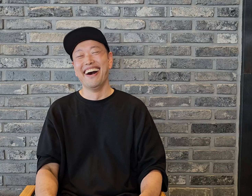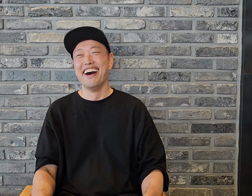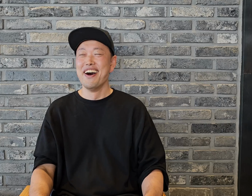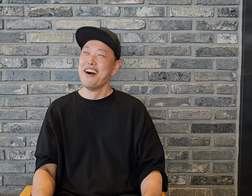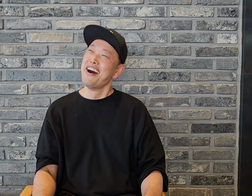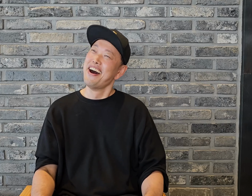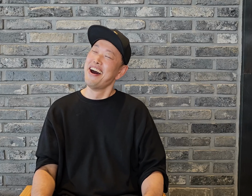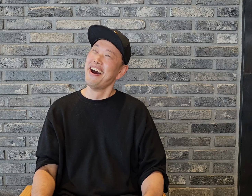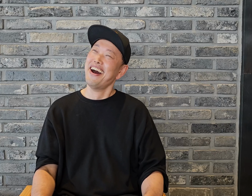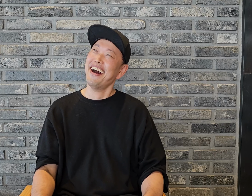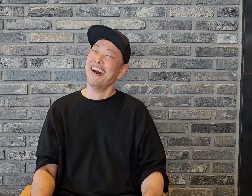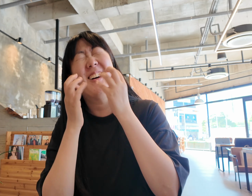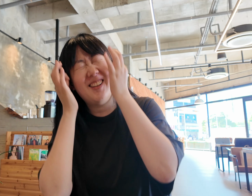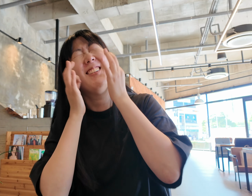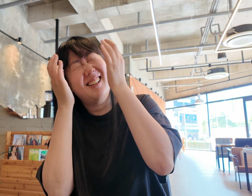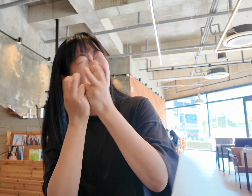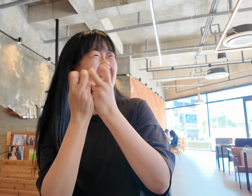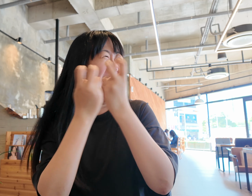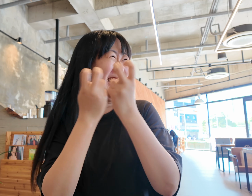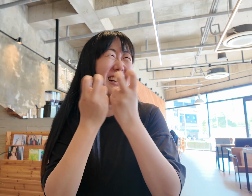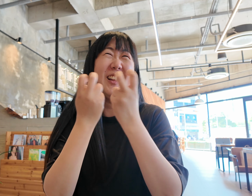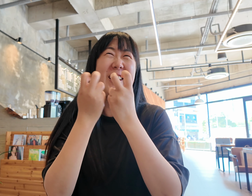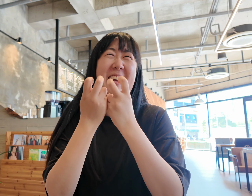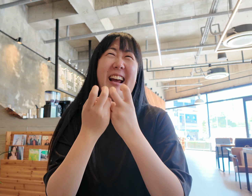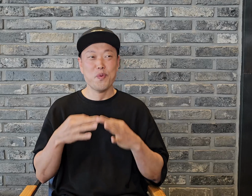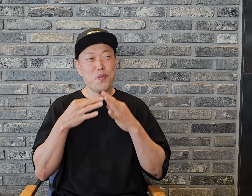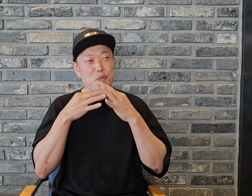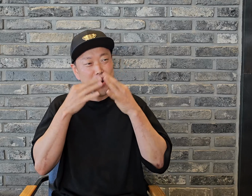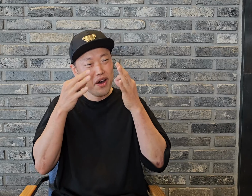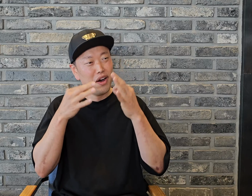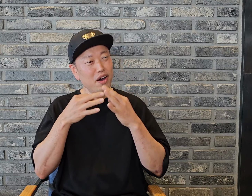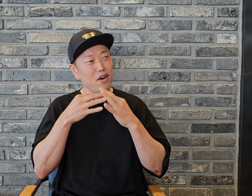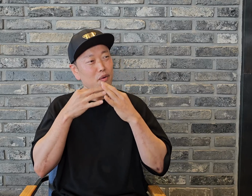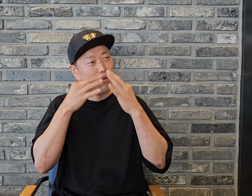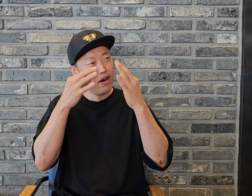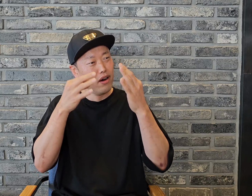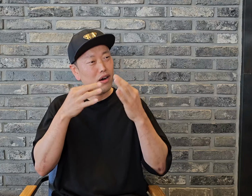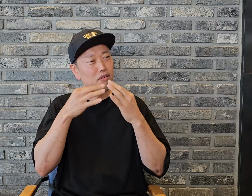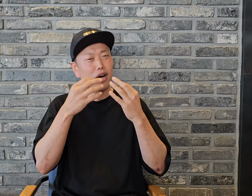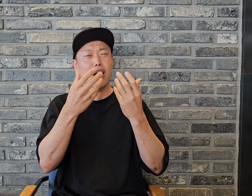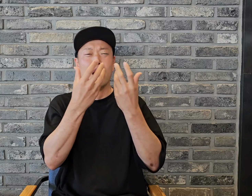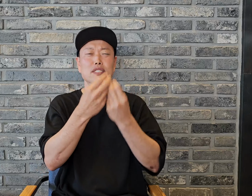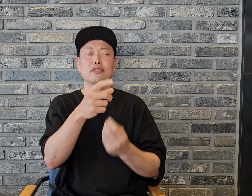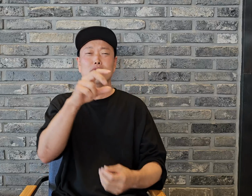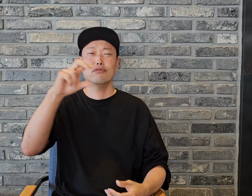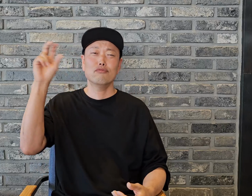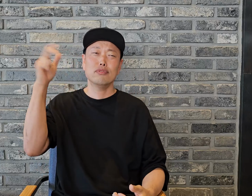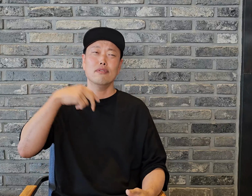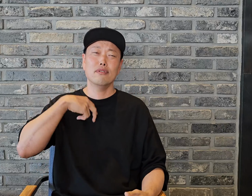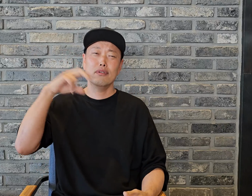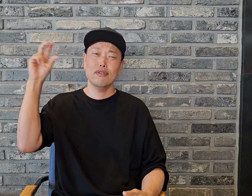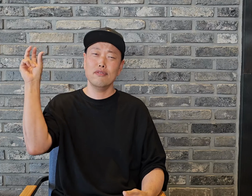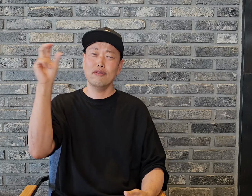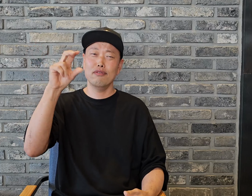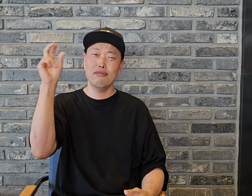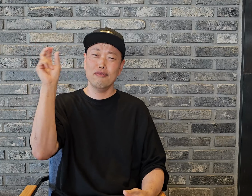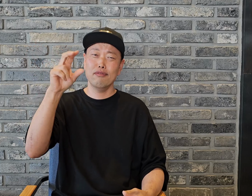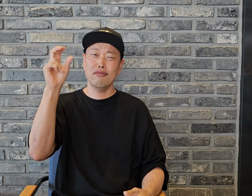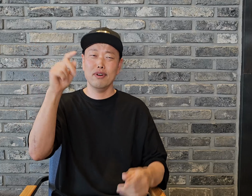はは:)難しいですね。 どうやって試せますか？ 努力、努力、努力… 例えば野球のピッチャーが投げますよね？